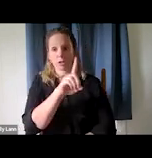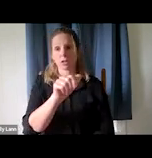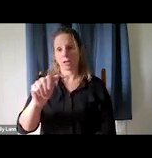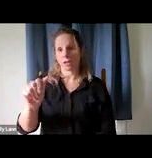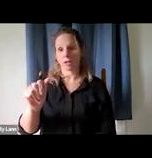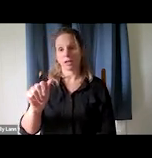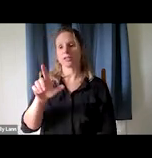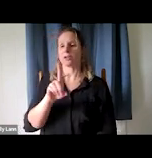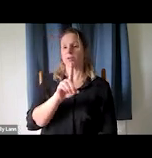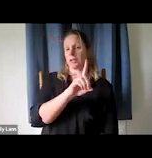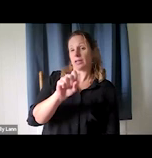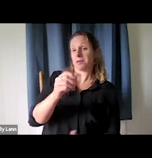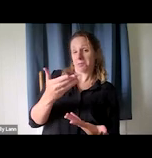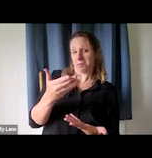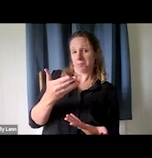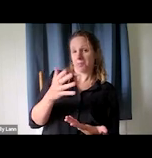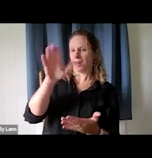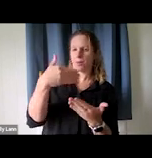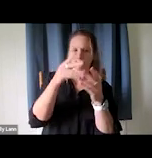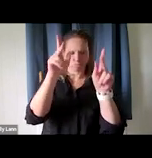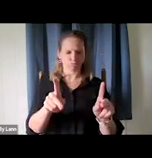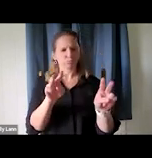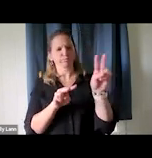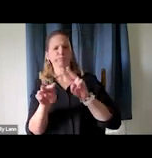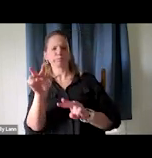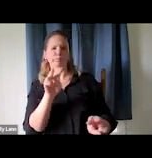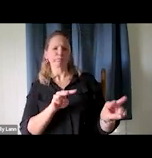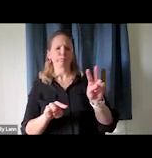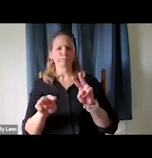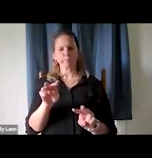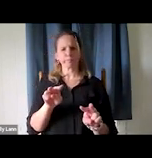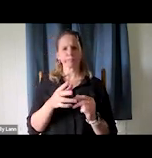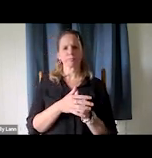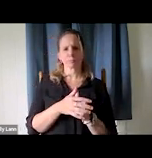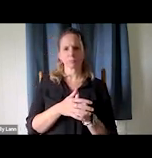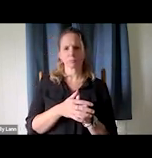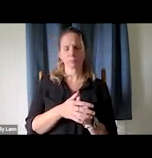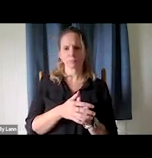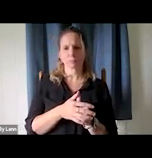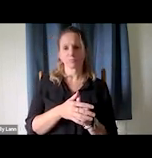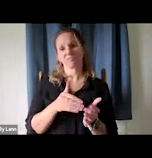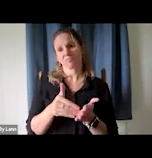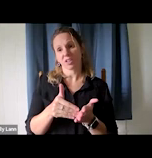siempre observamos a la persona en su totalidad. Así que a menudo, eso ocurre cuando...